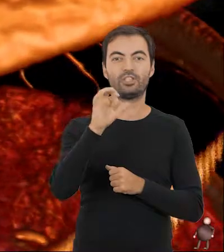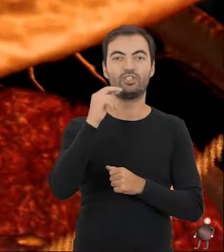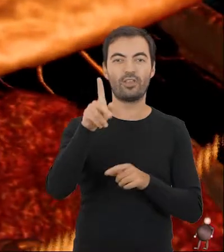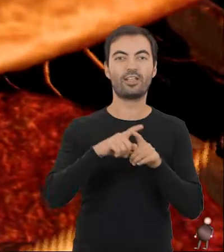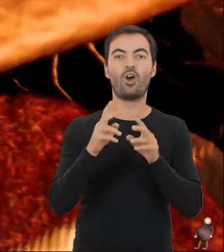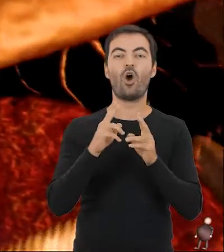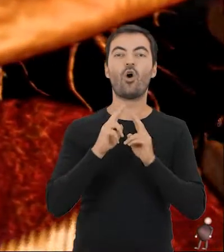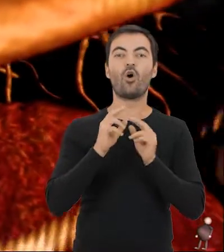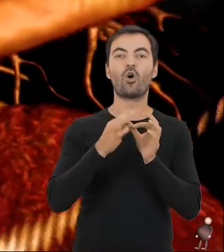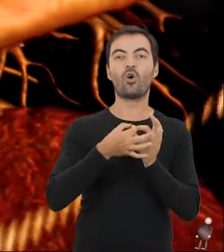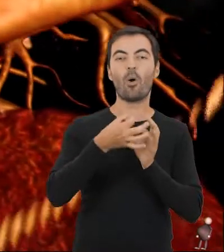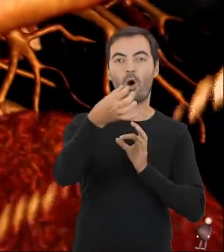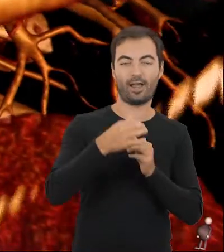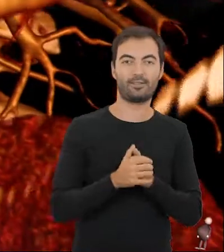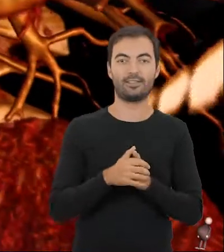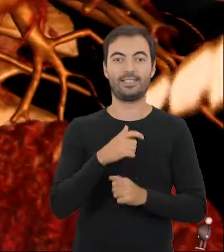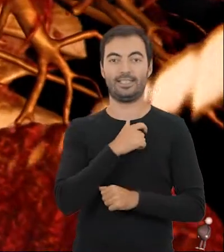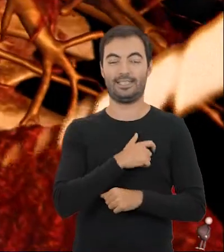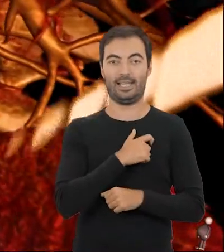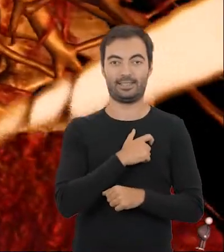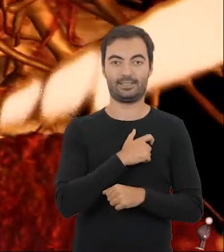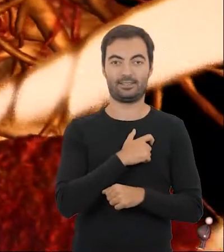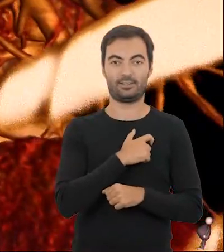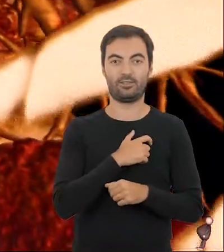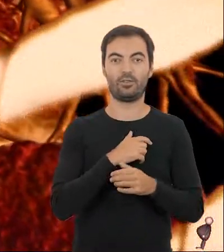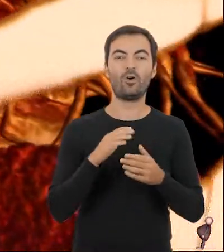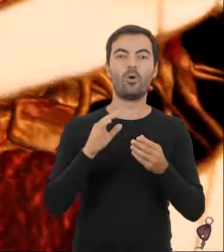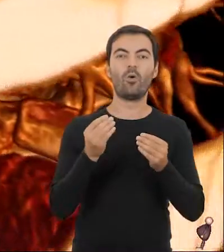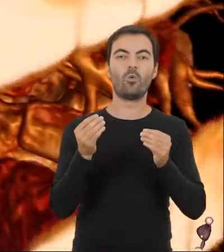W naszym ciele serce jest ułożone tak, jakby było trochę skręcone.